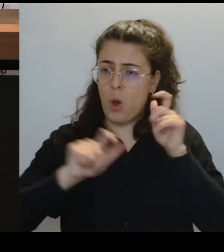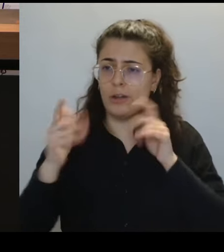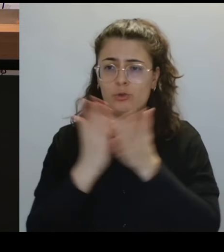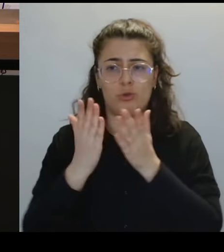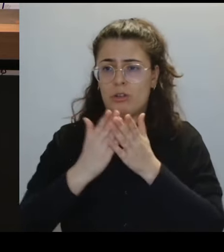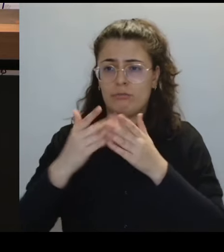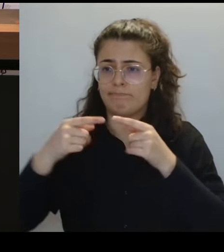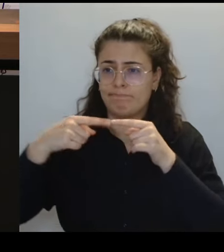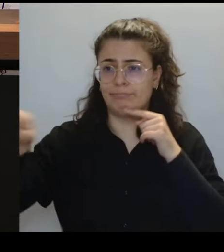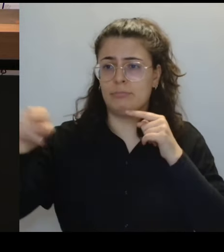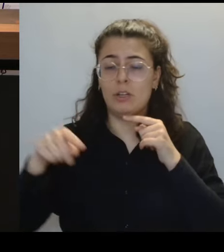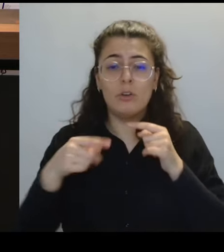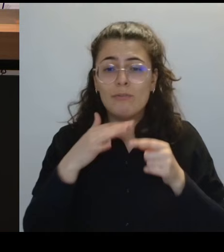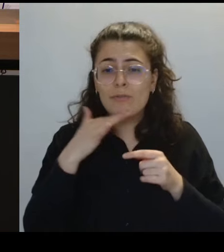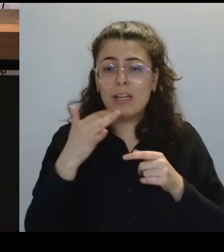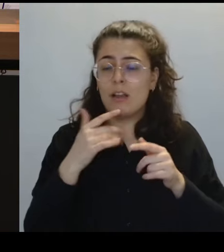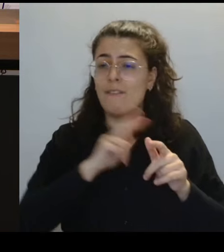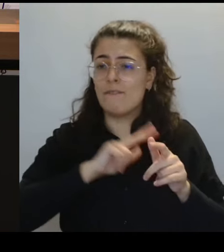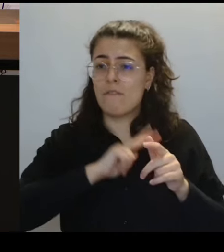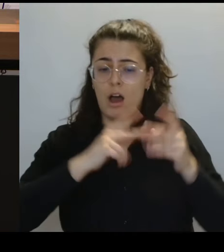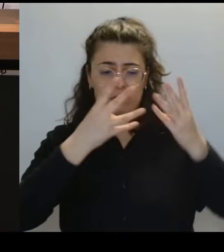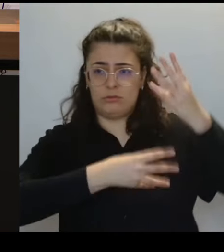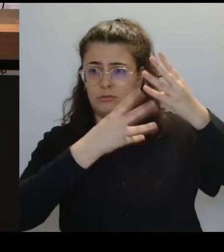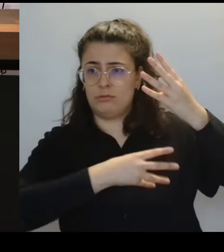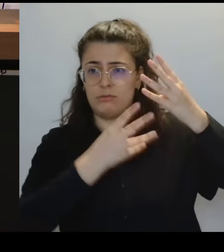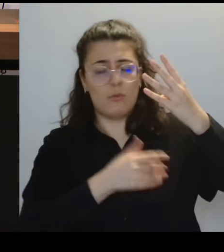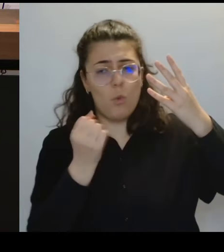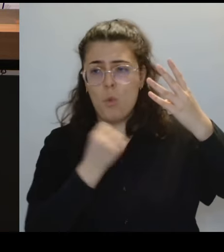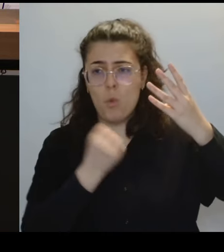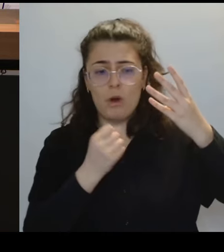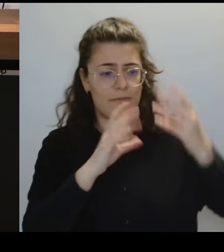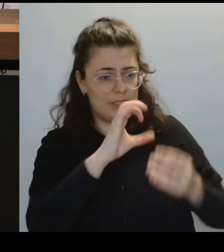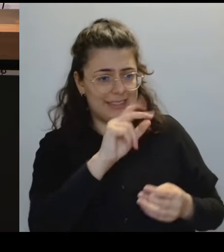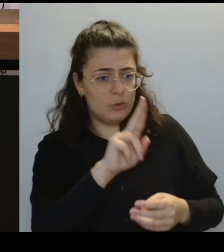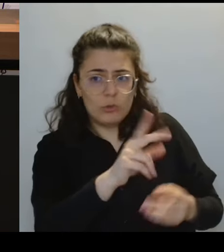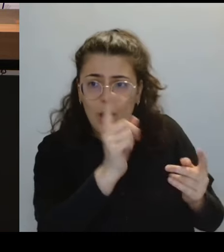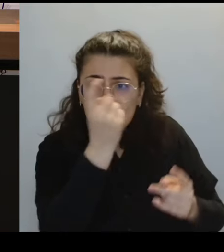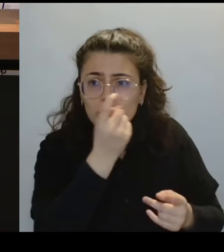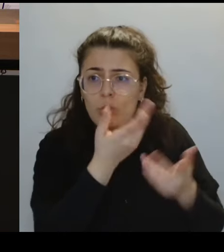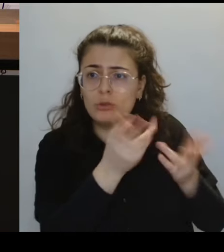der CDU große Sorgen bereiten. Die Justizsenatorin ist leider nicht zugegen.